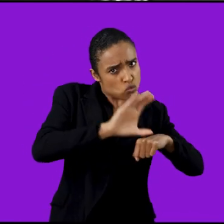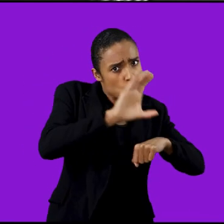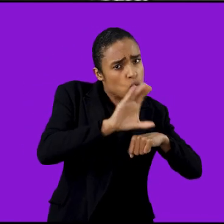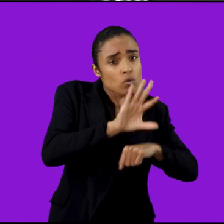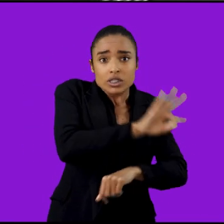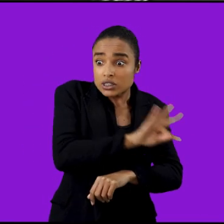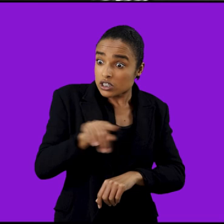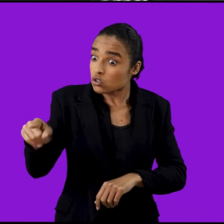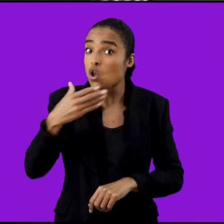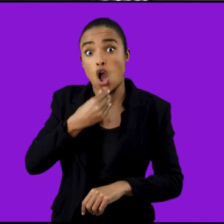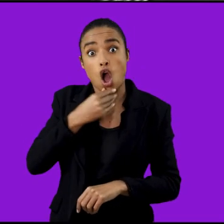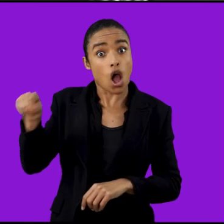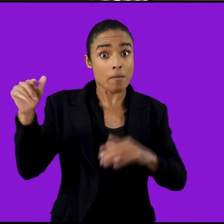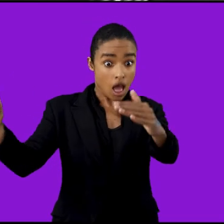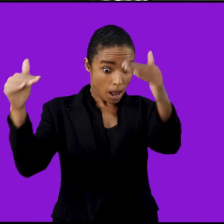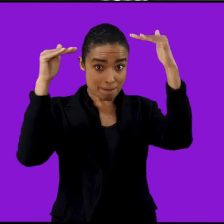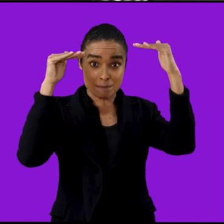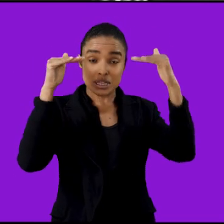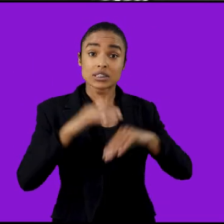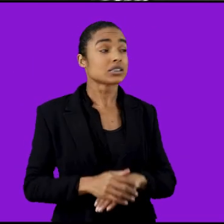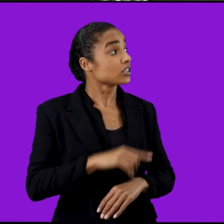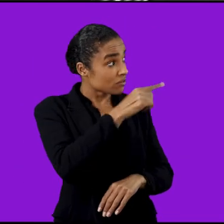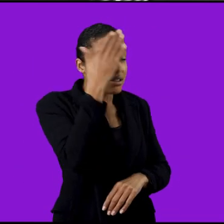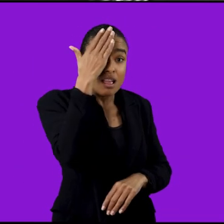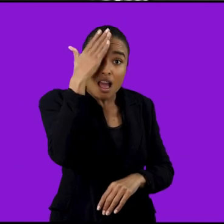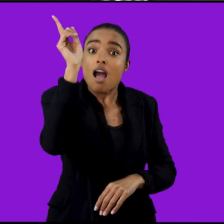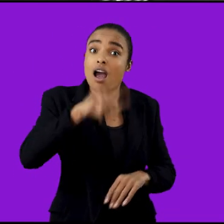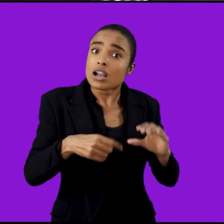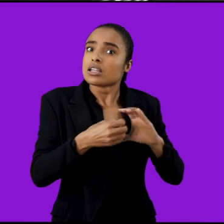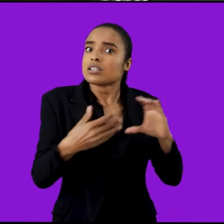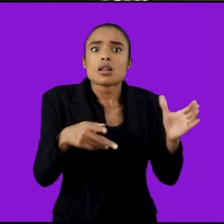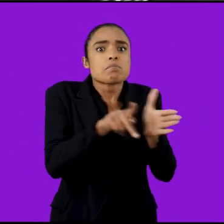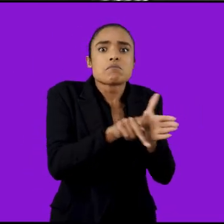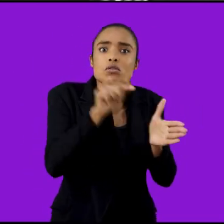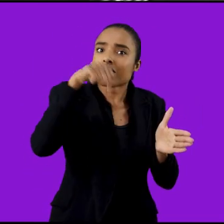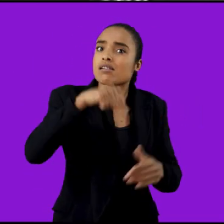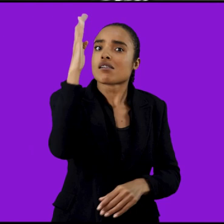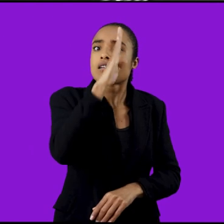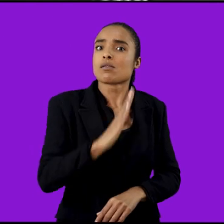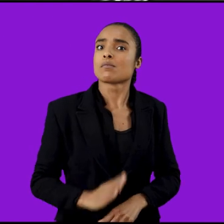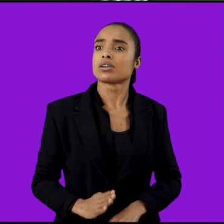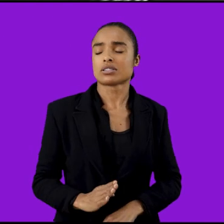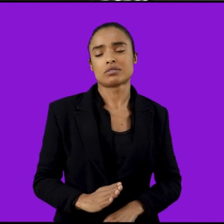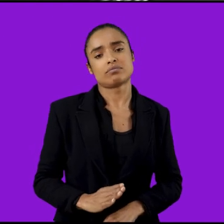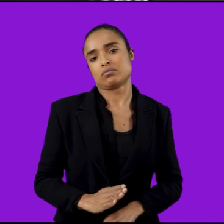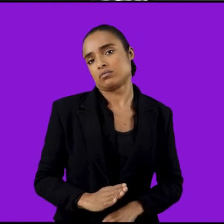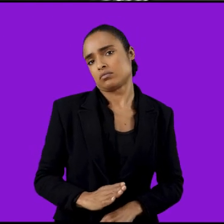Cê é loco. E cê sabe que isso é uma característica do Brasil… É… E não que o mundo seja mil maravilhas fora